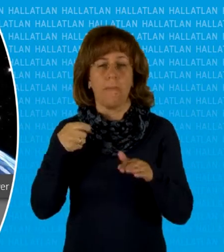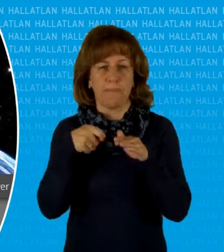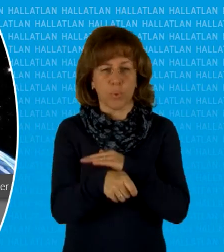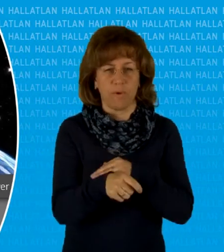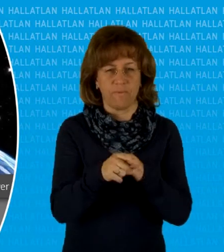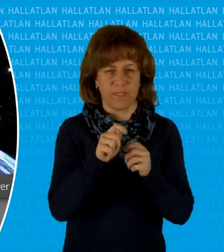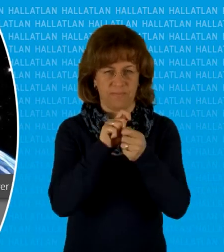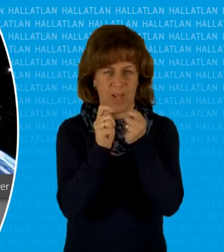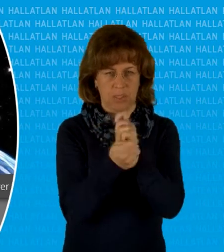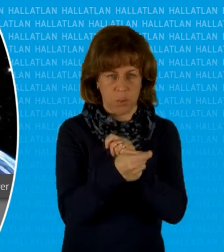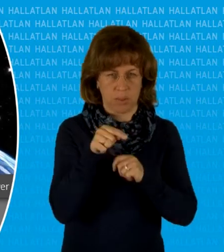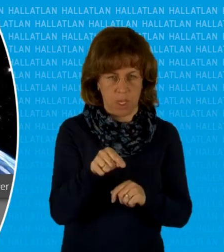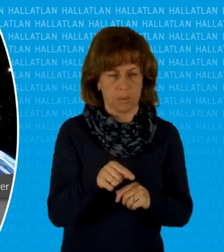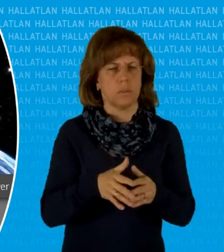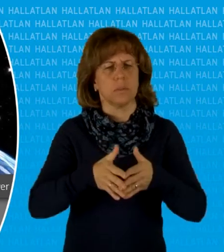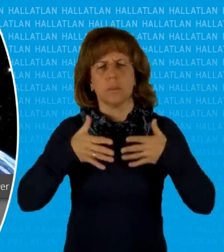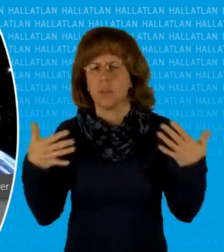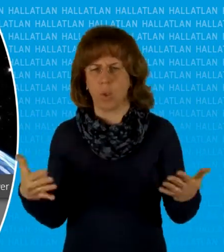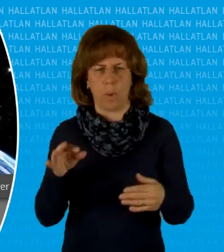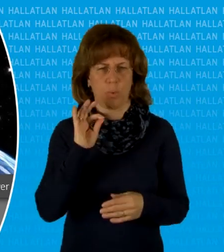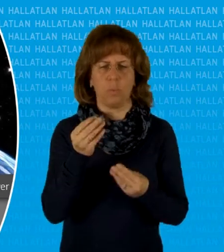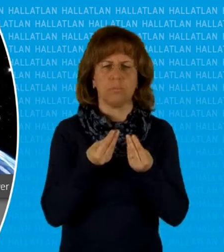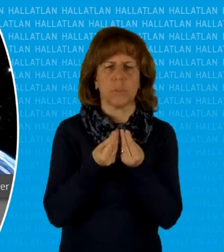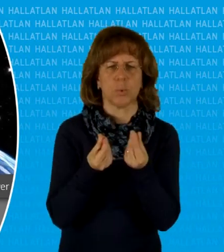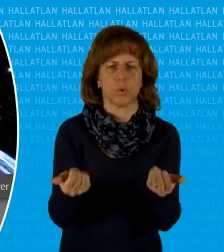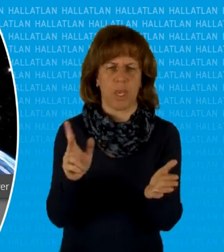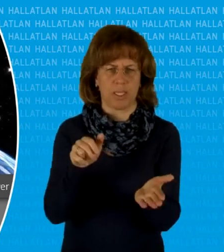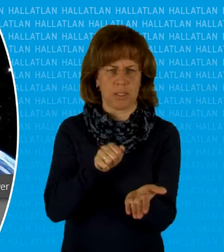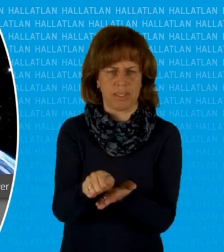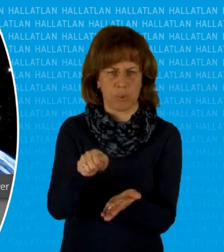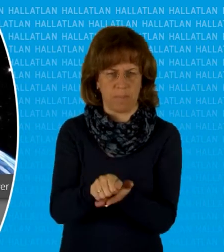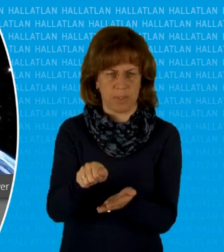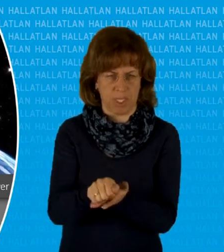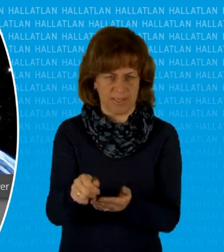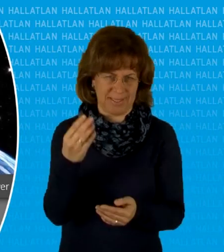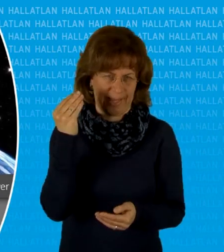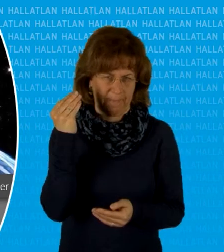A profi verzióban nagyon jó minőségben nyomtathatóak ki a képek,